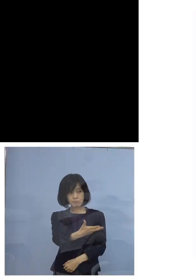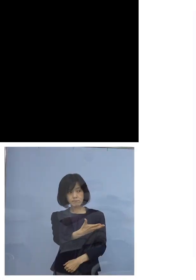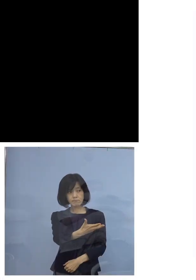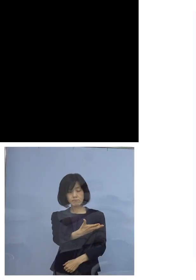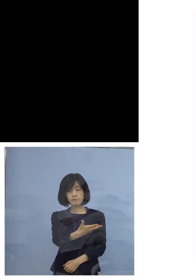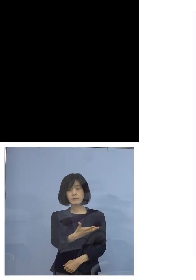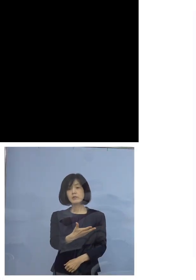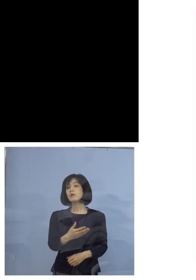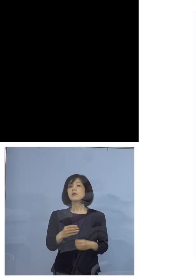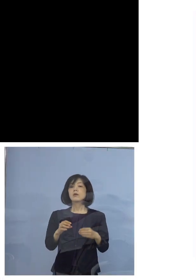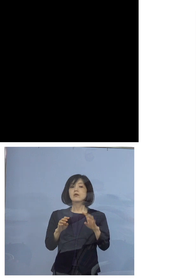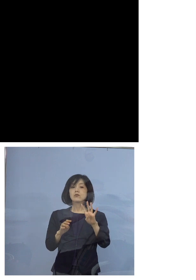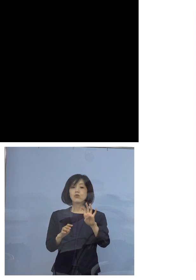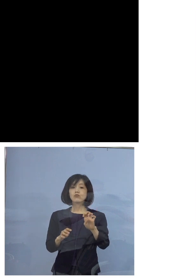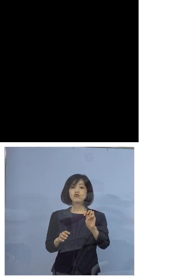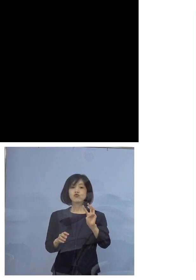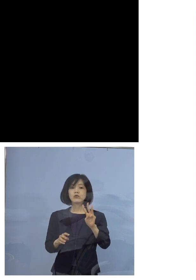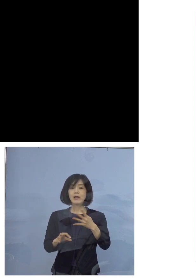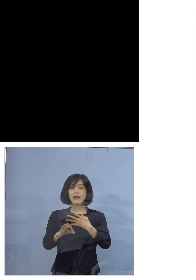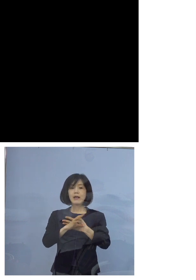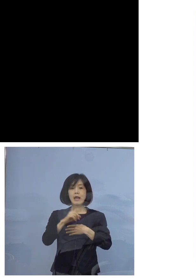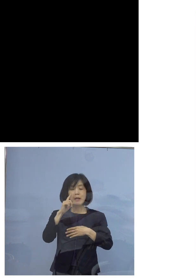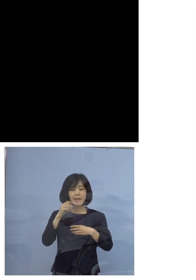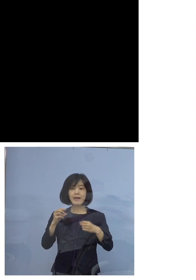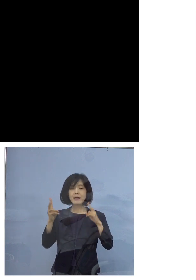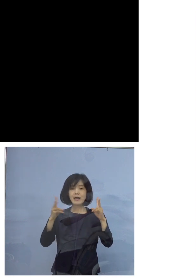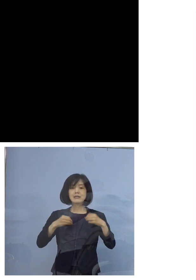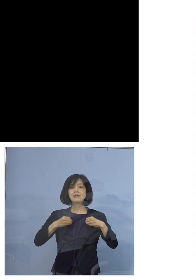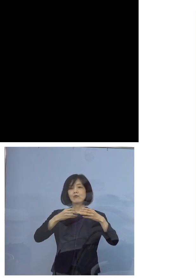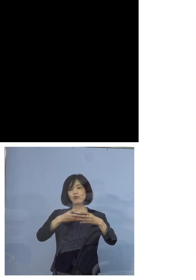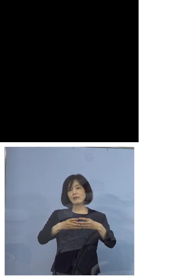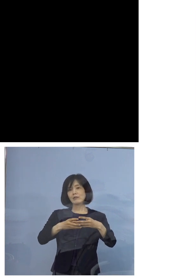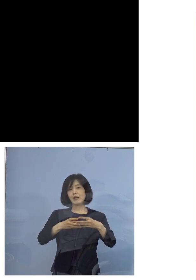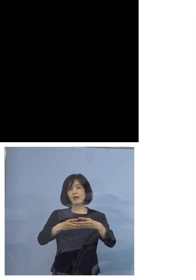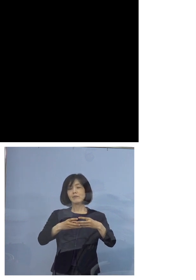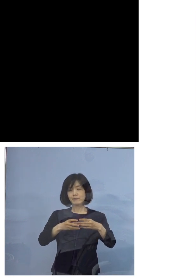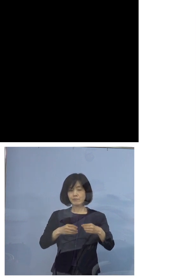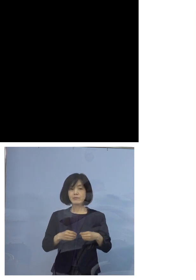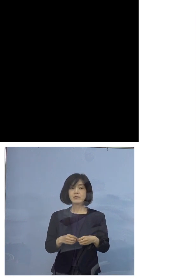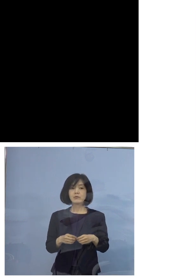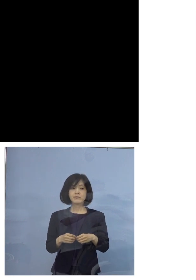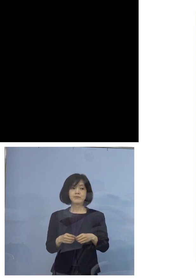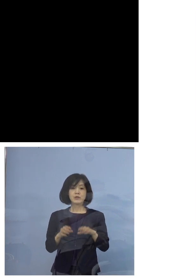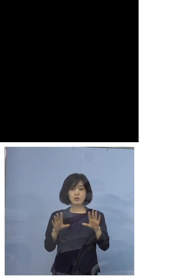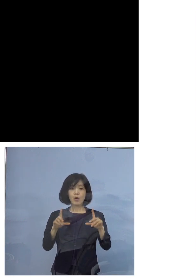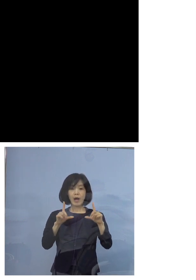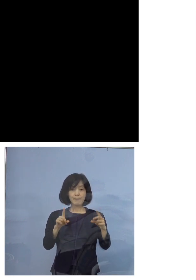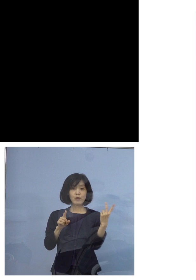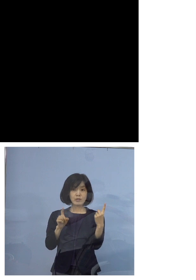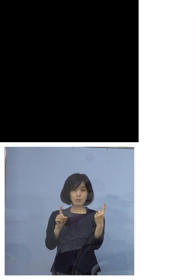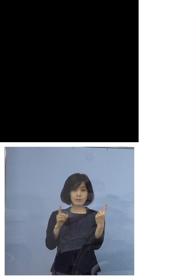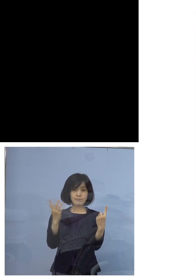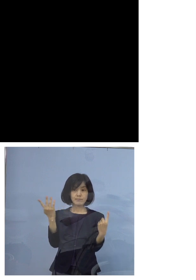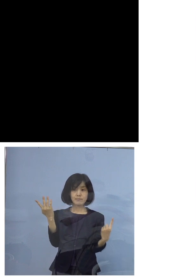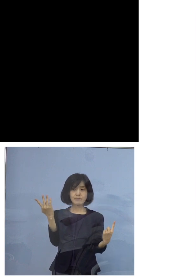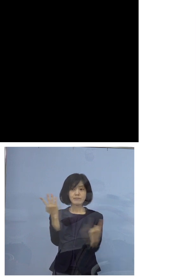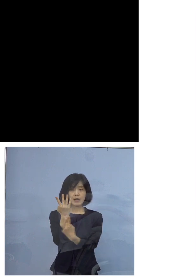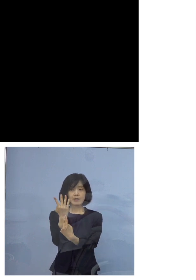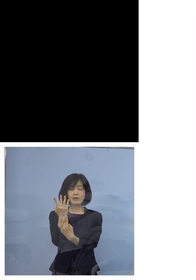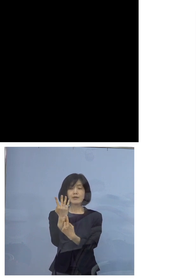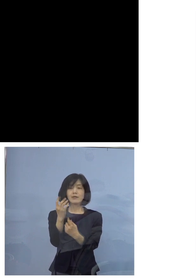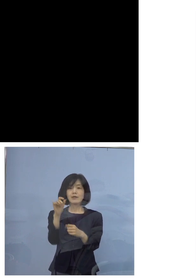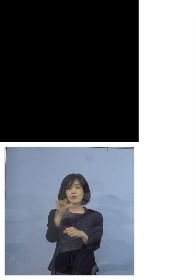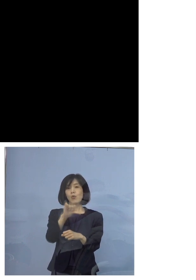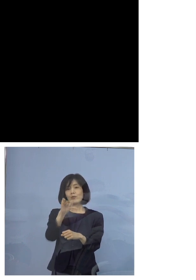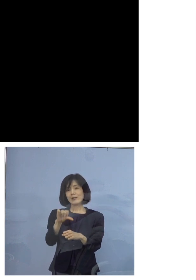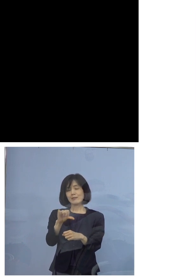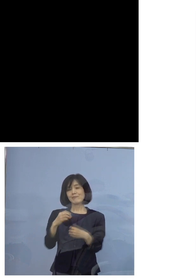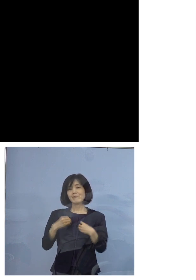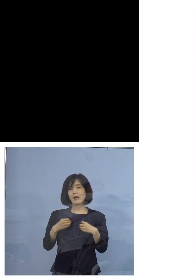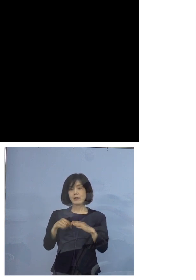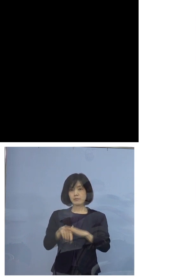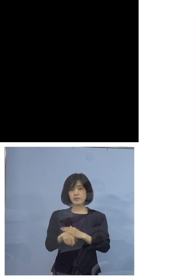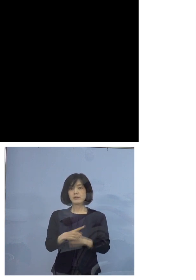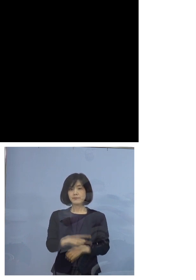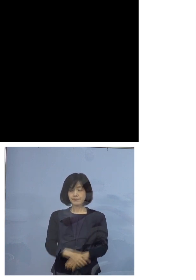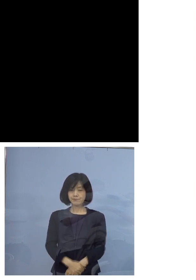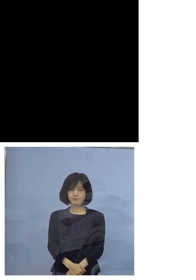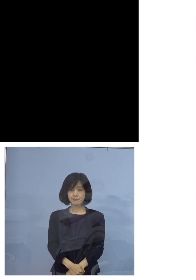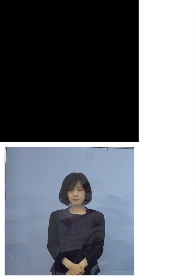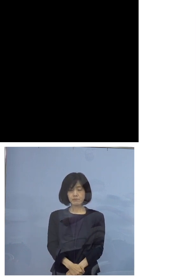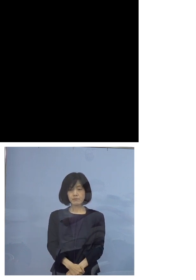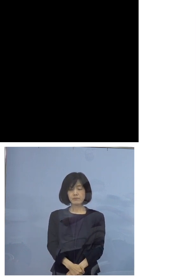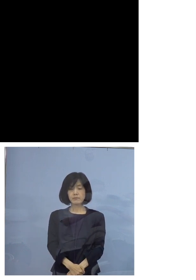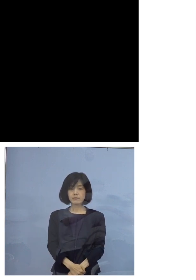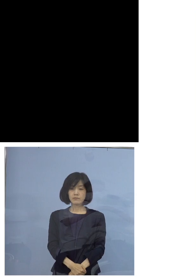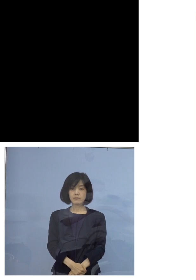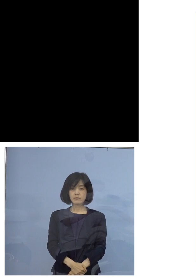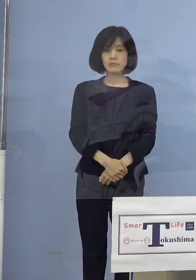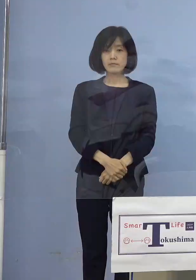「43例目会社クラスター」ということで 今日ここで発表お1人合わせて5名ということになります